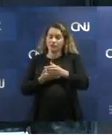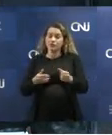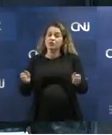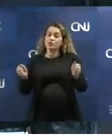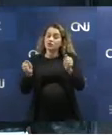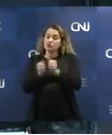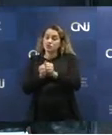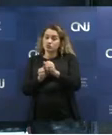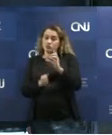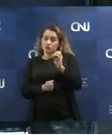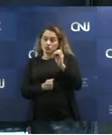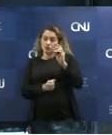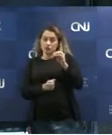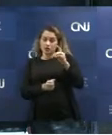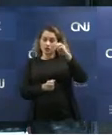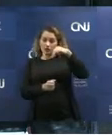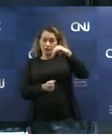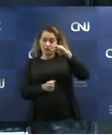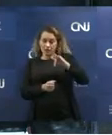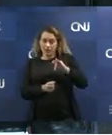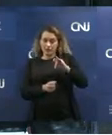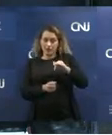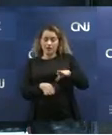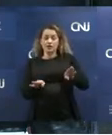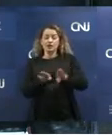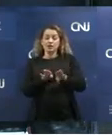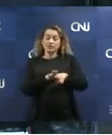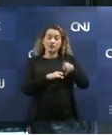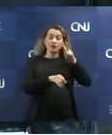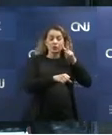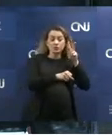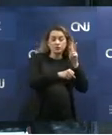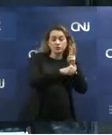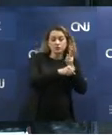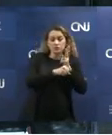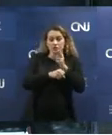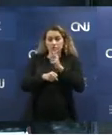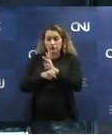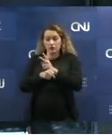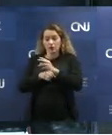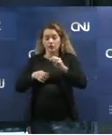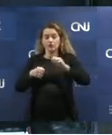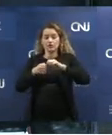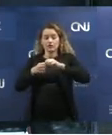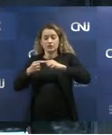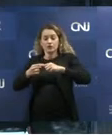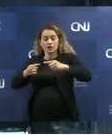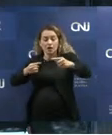fez observou, fez um relatório extenso, observou a questão no mutirão.